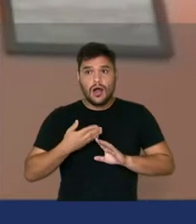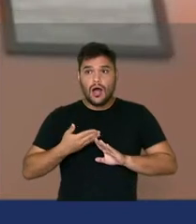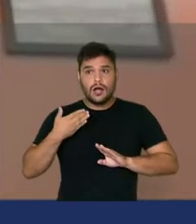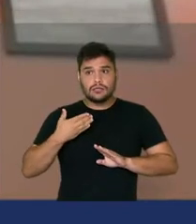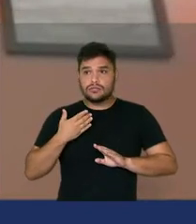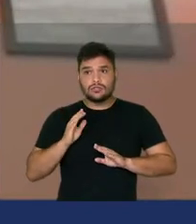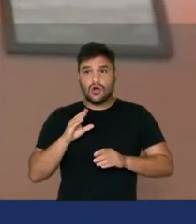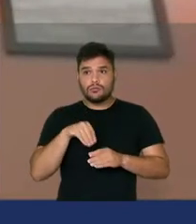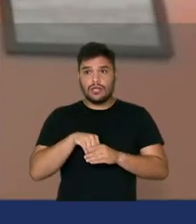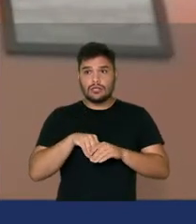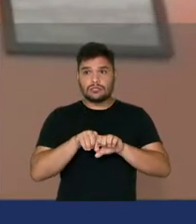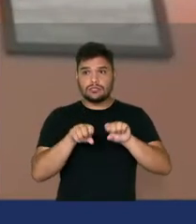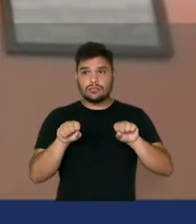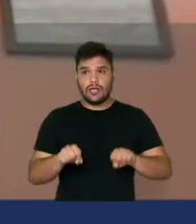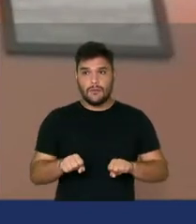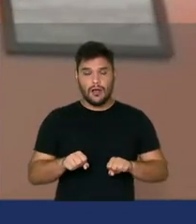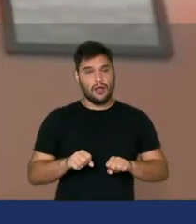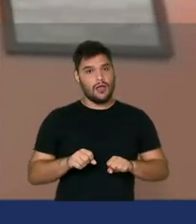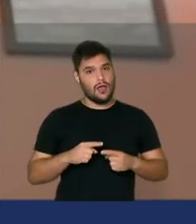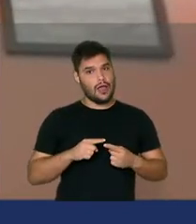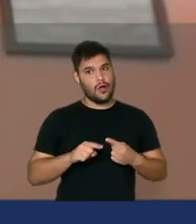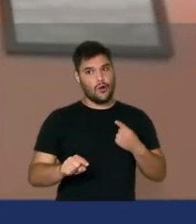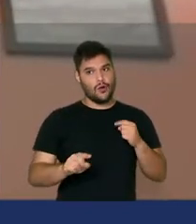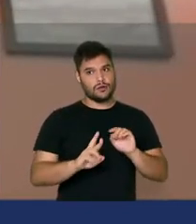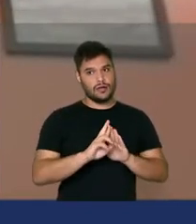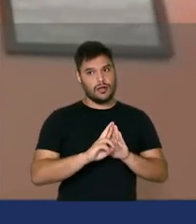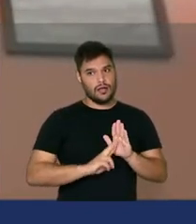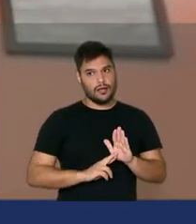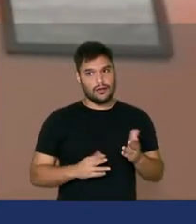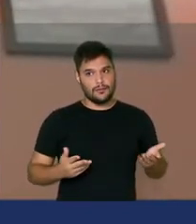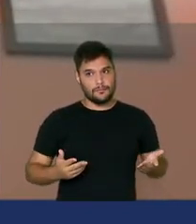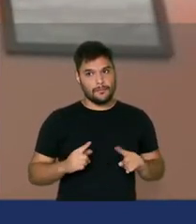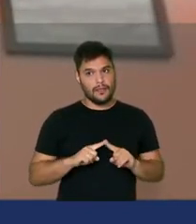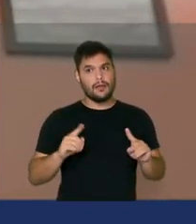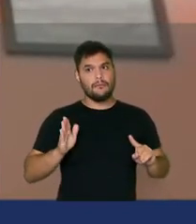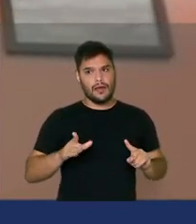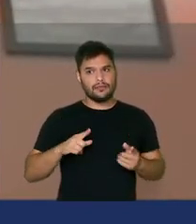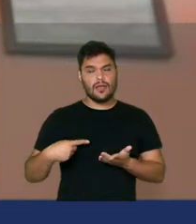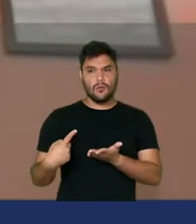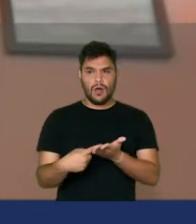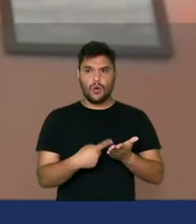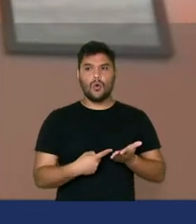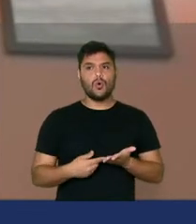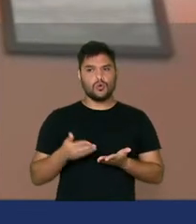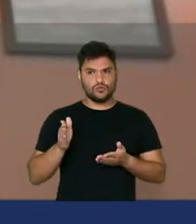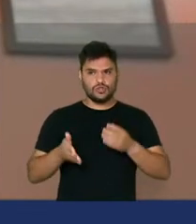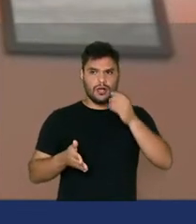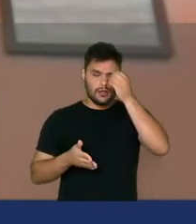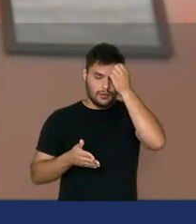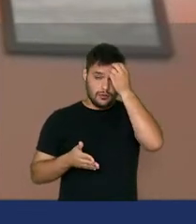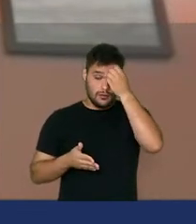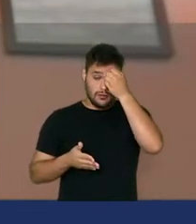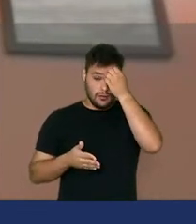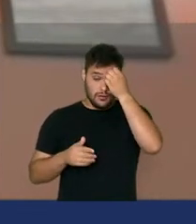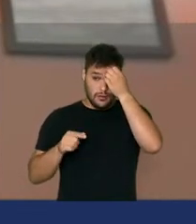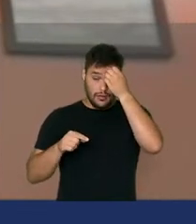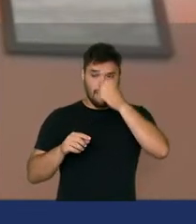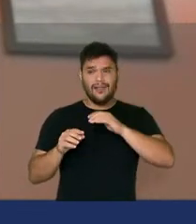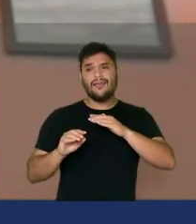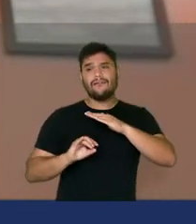TIAGO MITRAUD. -- [DEPUTADO]: RELATÓRIO FOI COLOCADO NO SISTEMA HÁ APENAS UMA HORA, NÃO É REGIMENTAL, MAS HÁ UM ACORDO